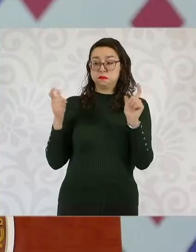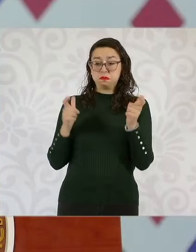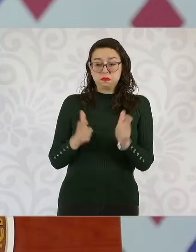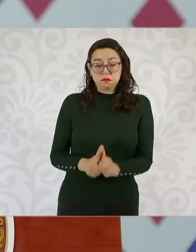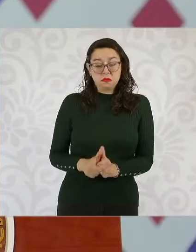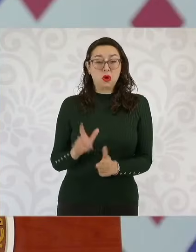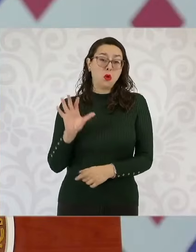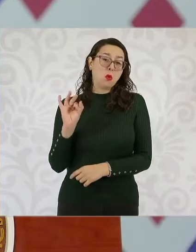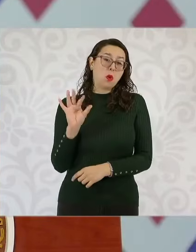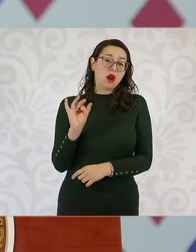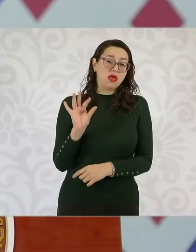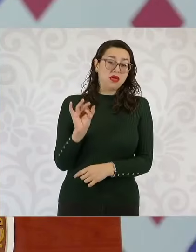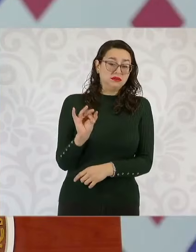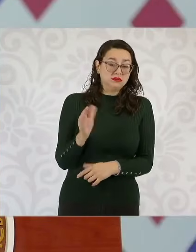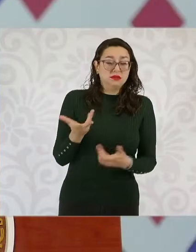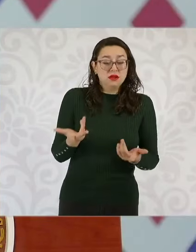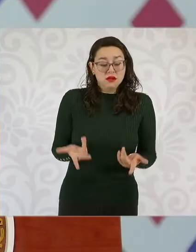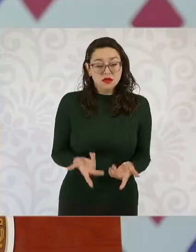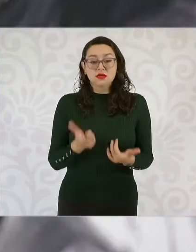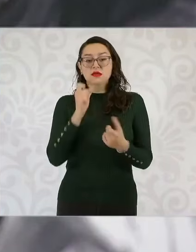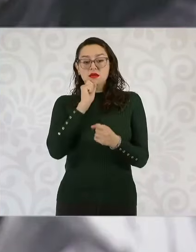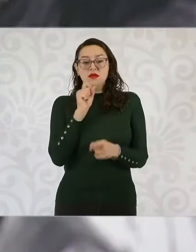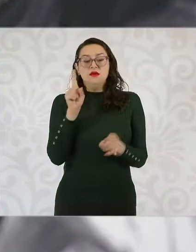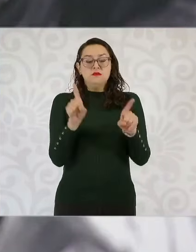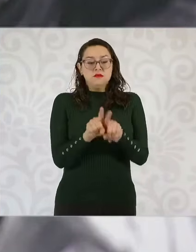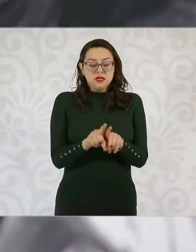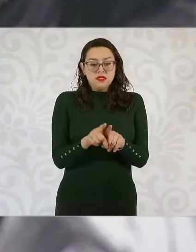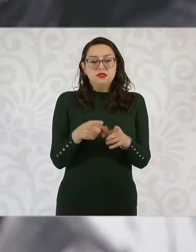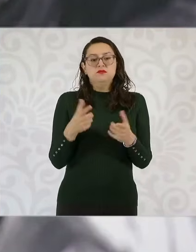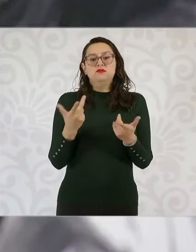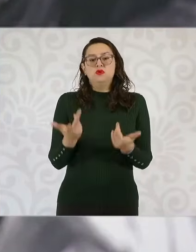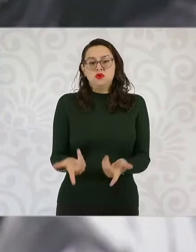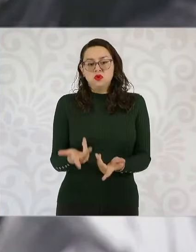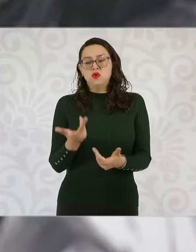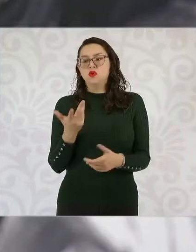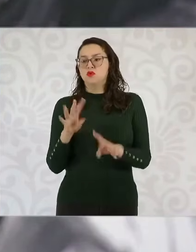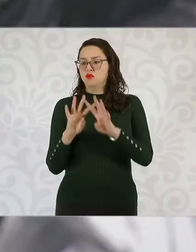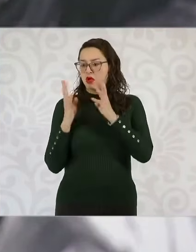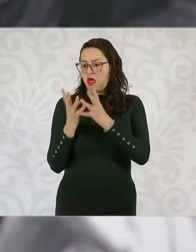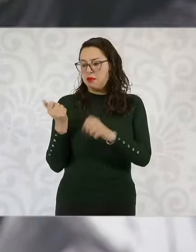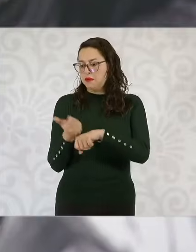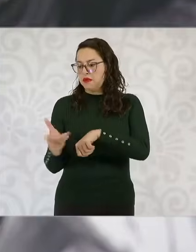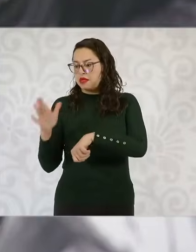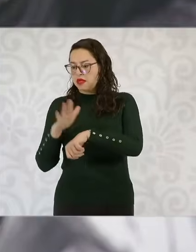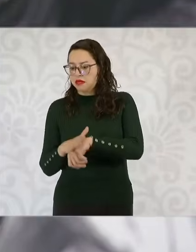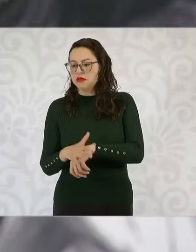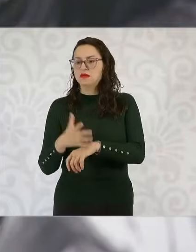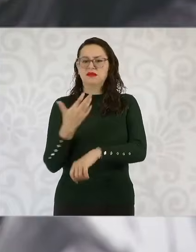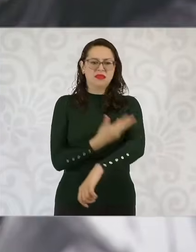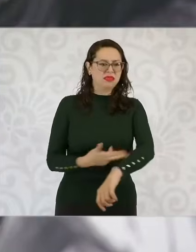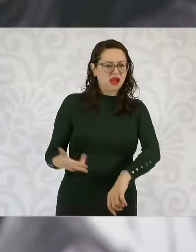filiales se crearon alrededor de estas consejos de administración se aumentó la burocracia se